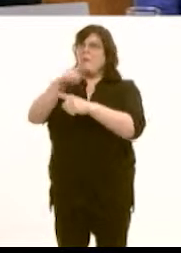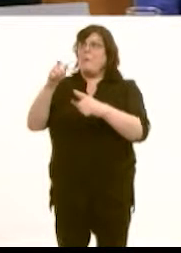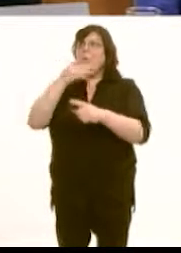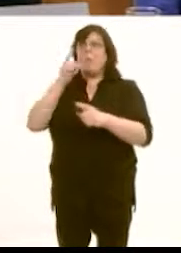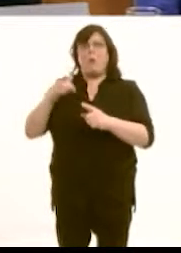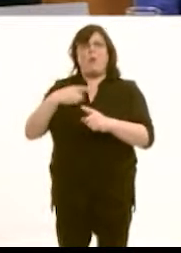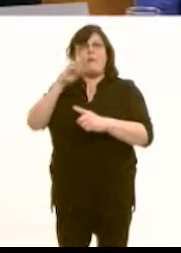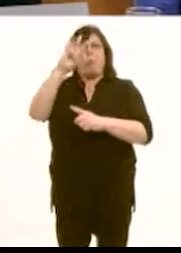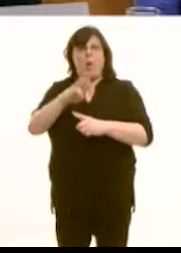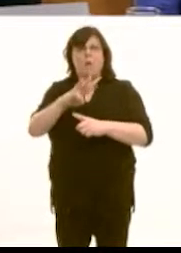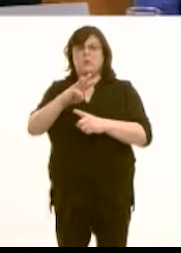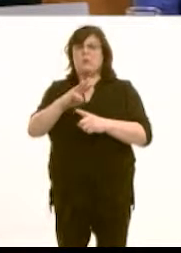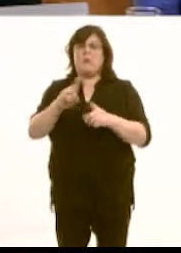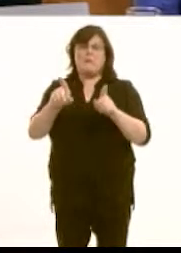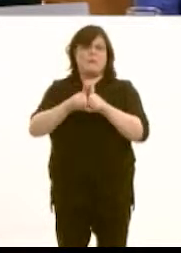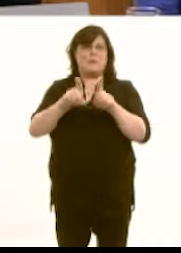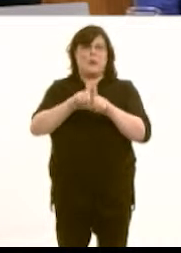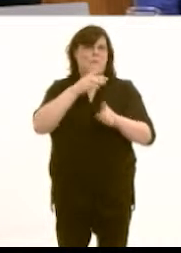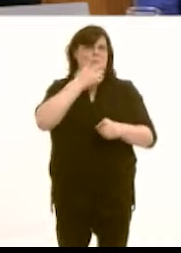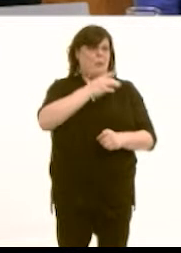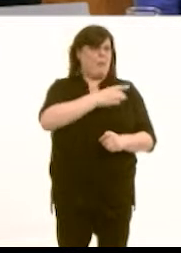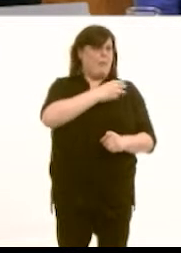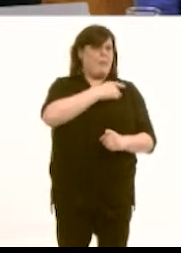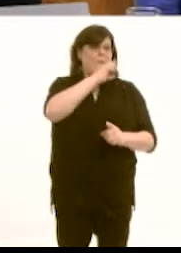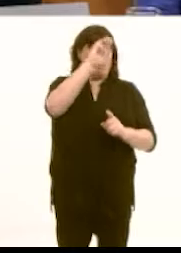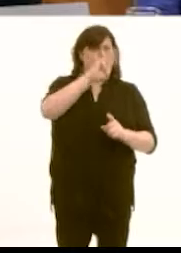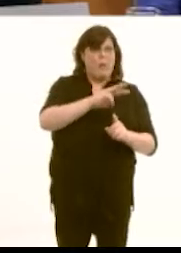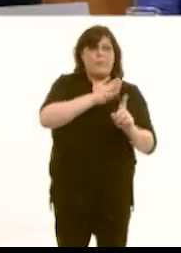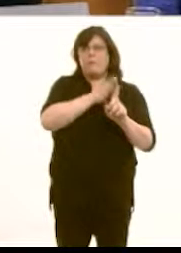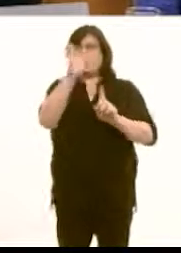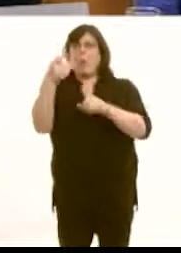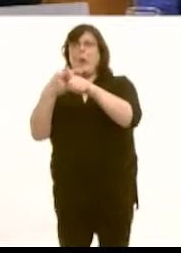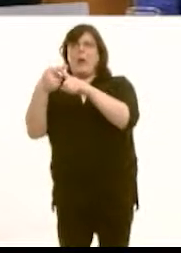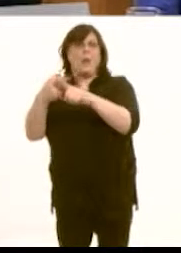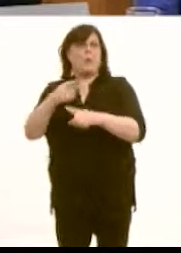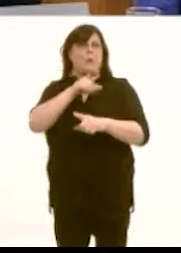yn talu am y driniaeth y mae pobl yn ei chael mewn ysbytai yn Lloegr.